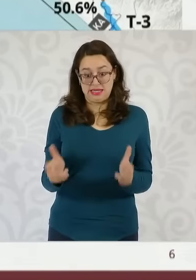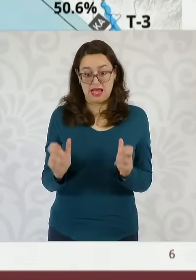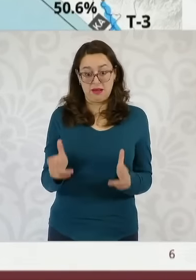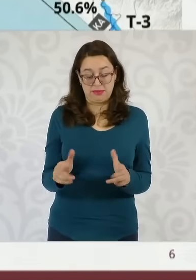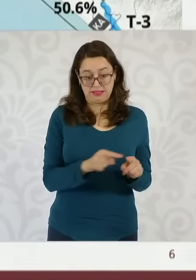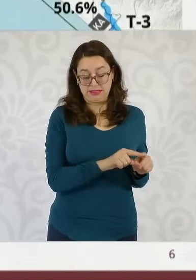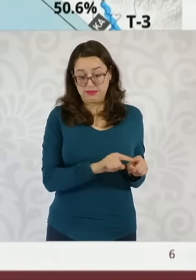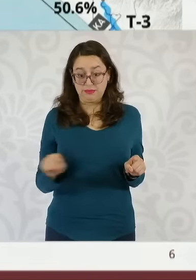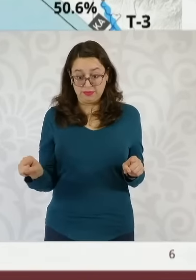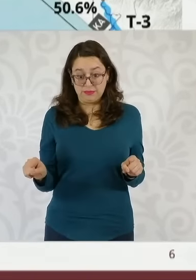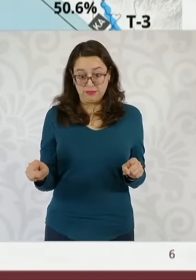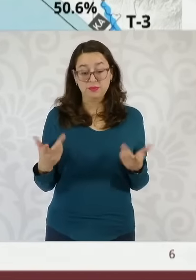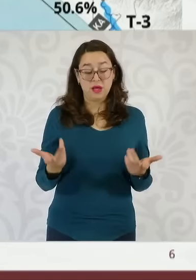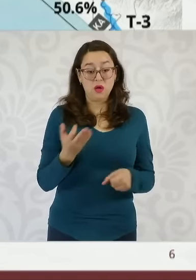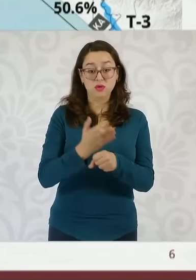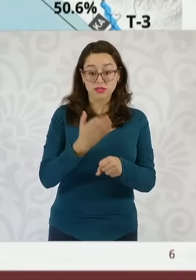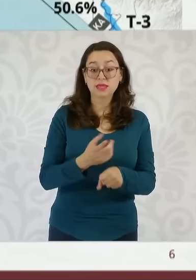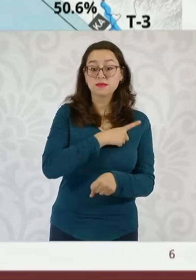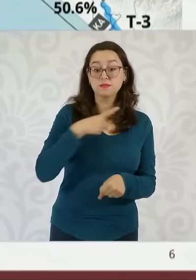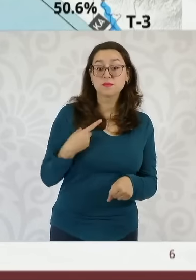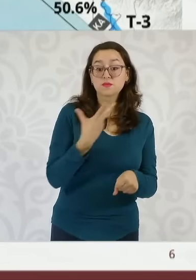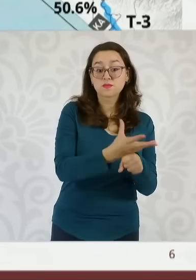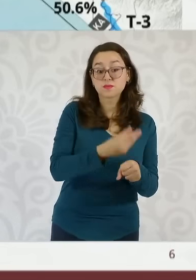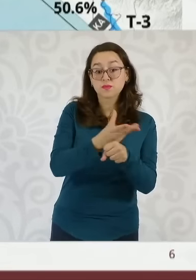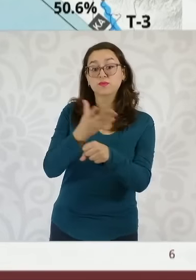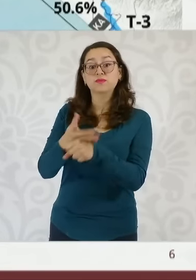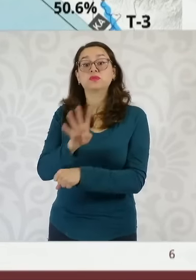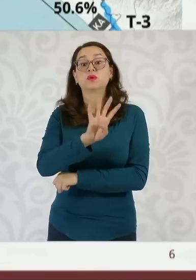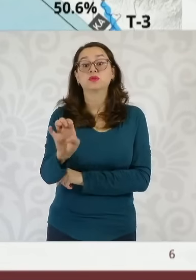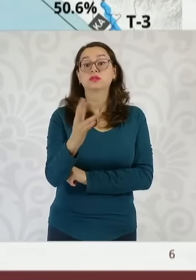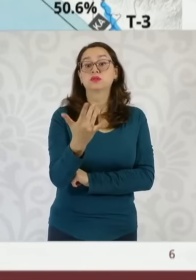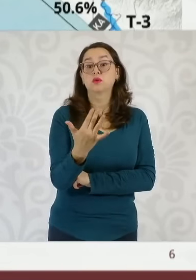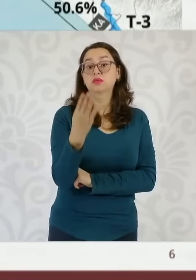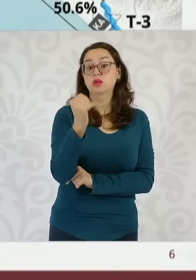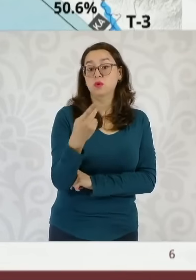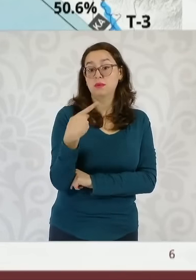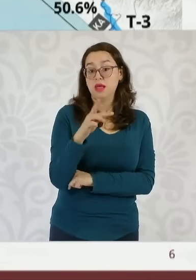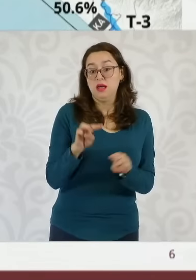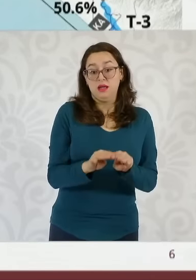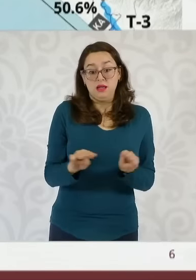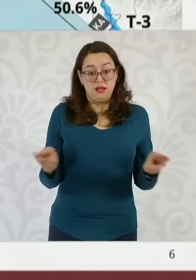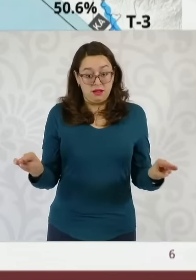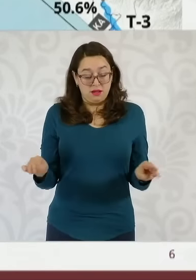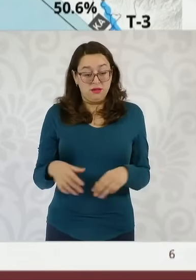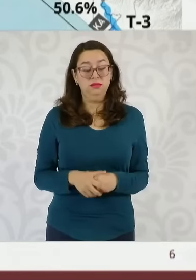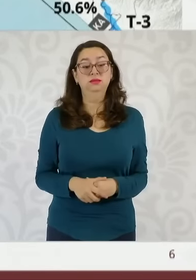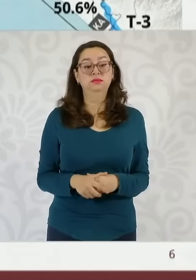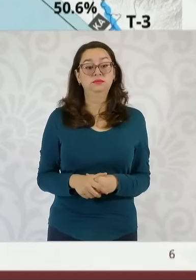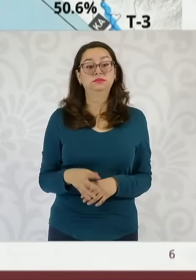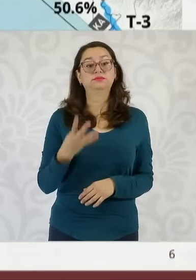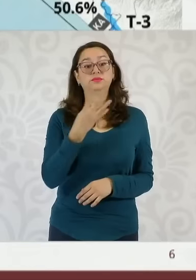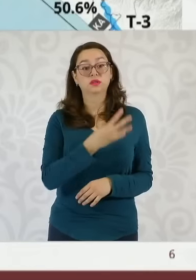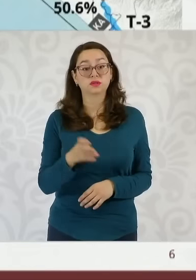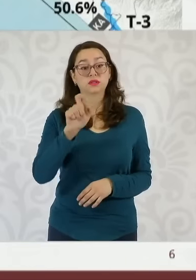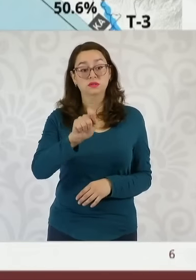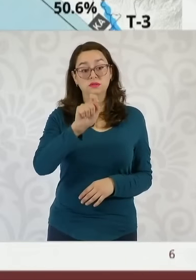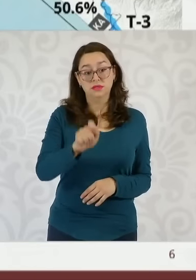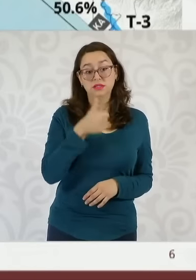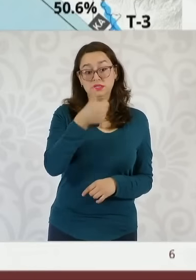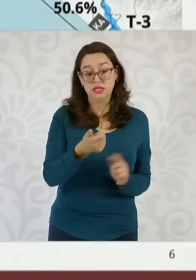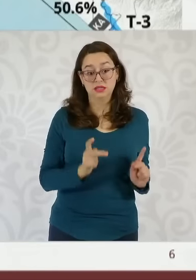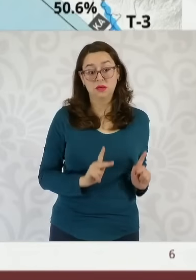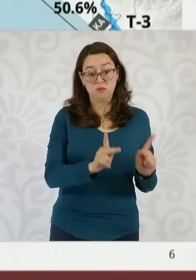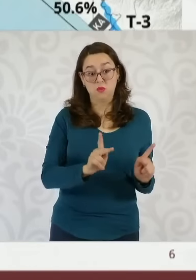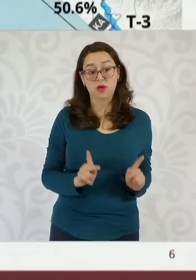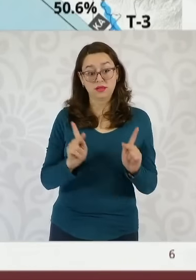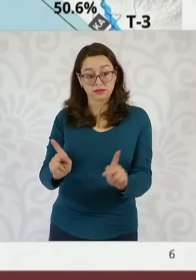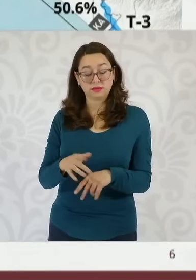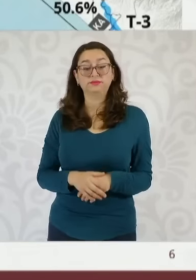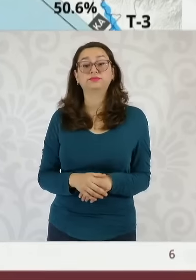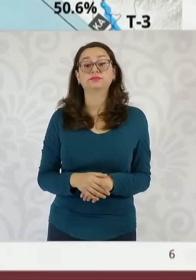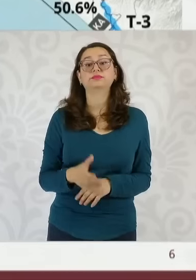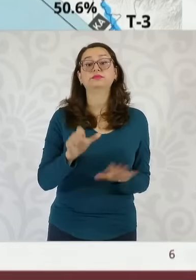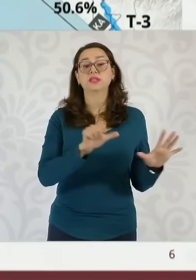en proceso de rehabilitación en 459 km de vías más de 427 puentes ferroviarios y más de 600 obras de